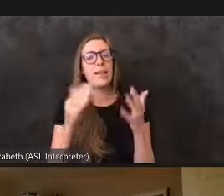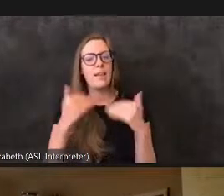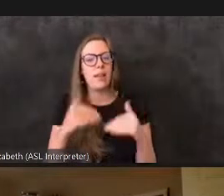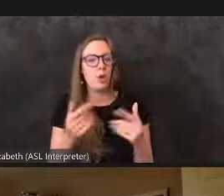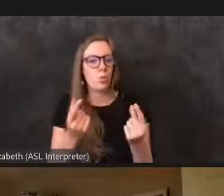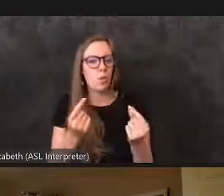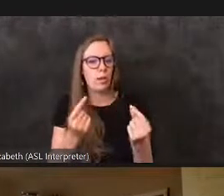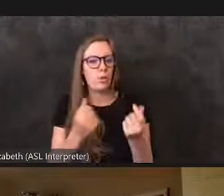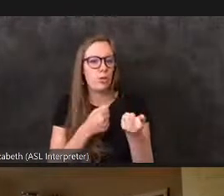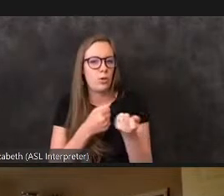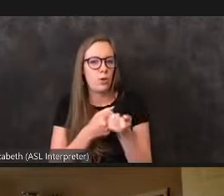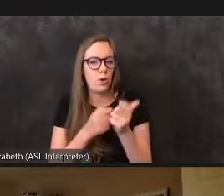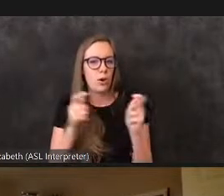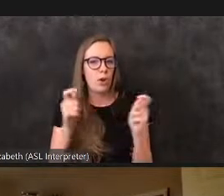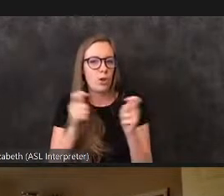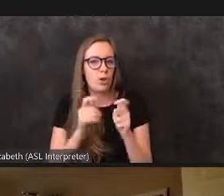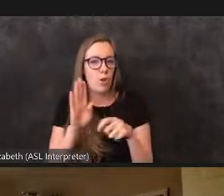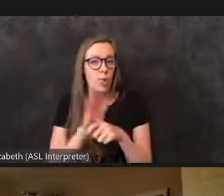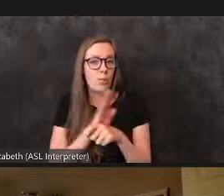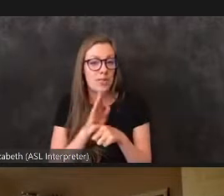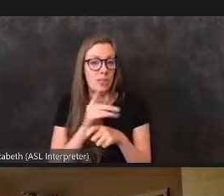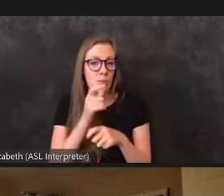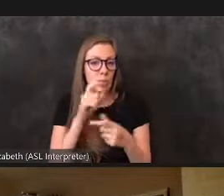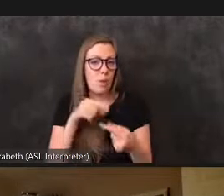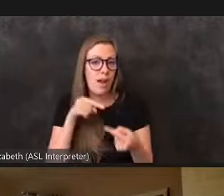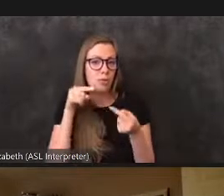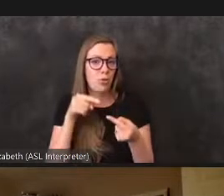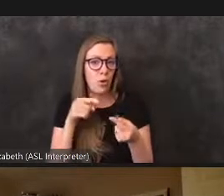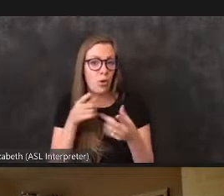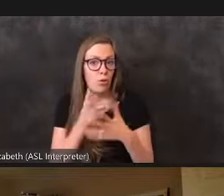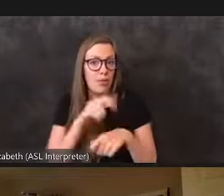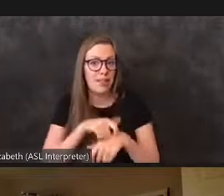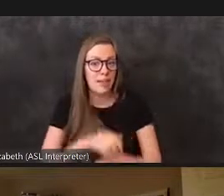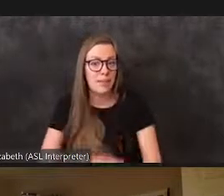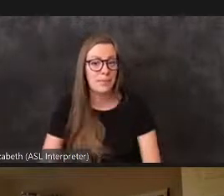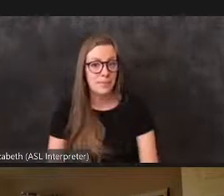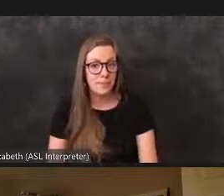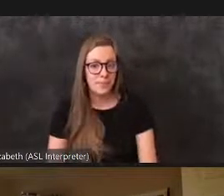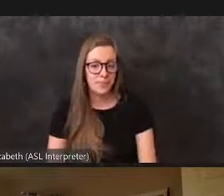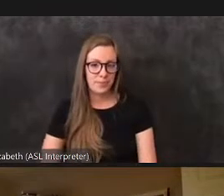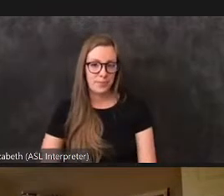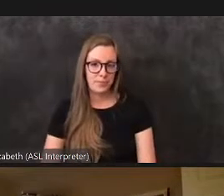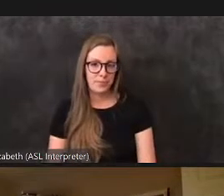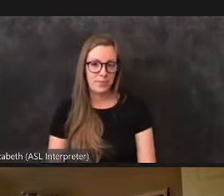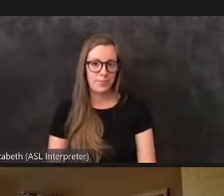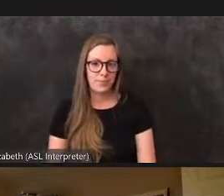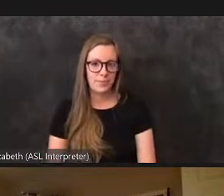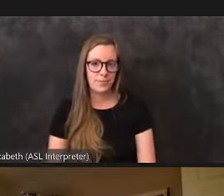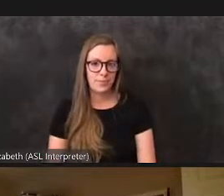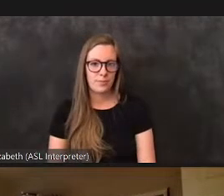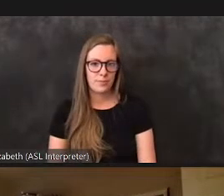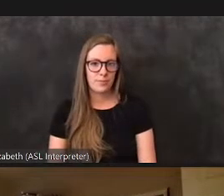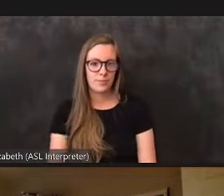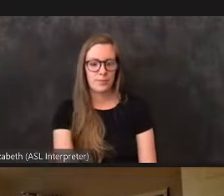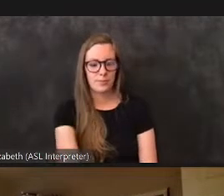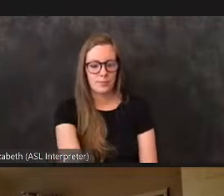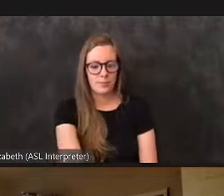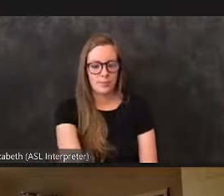para apoyar nuestro pequeño negocios que han tenido dificultades durante la pandemia y los varios cierres que han tenido a través del condado y el estado.